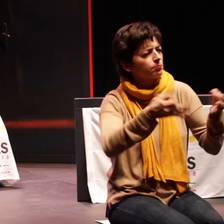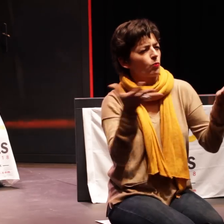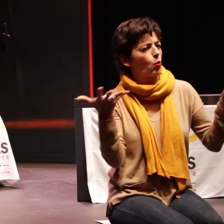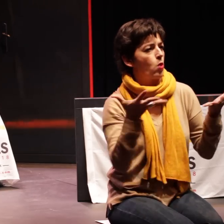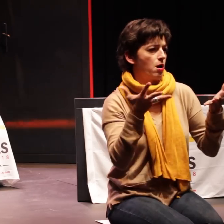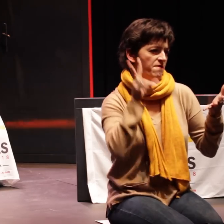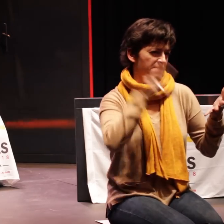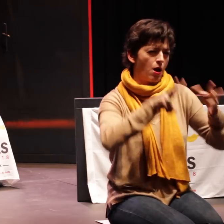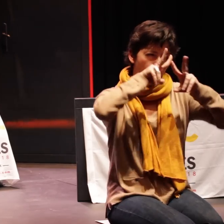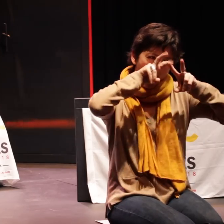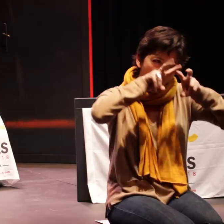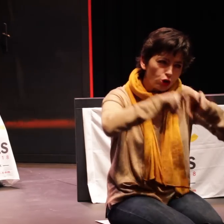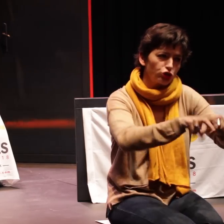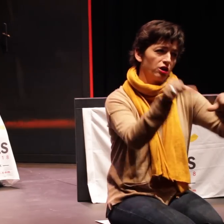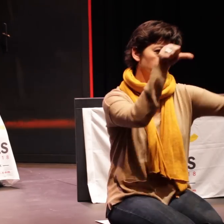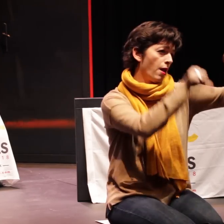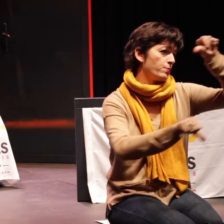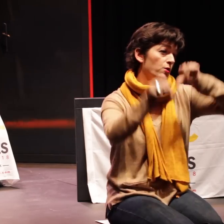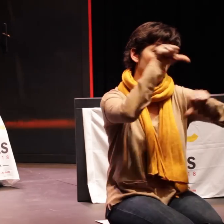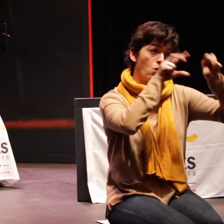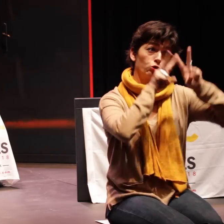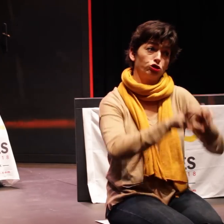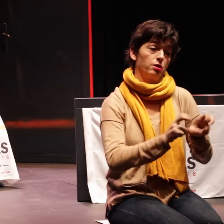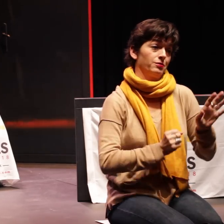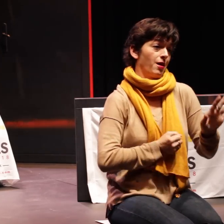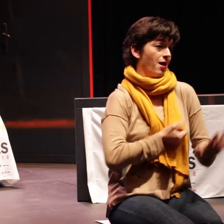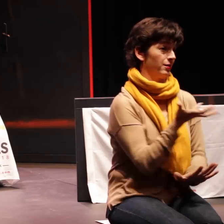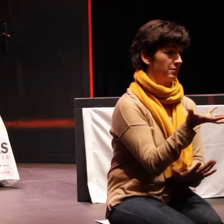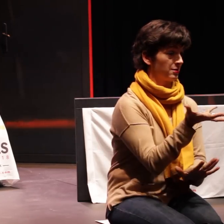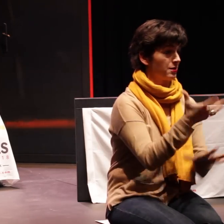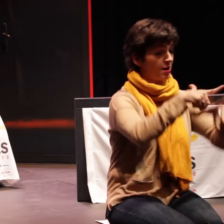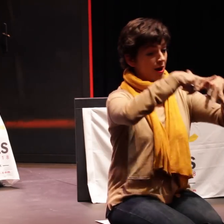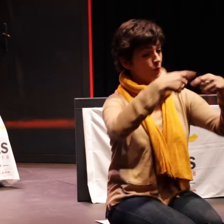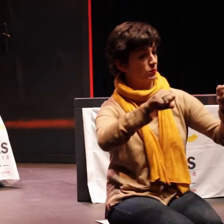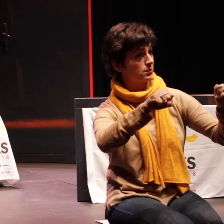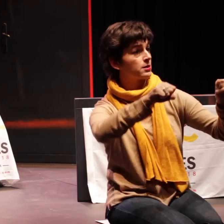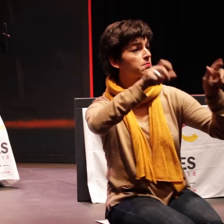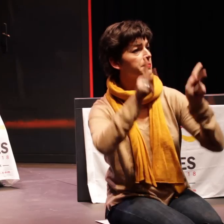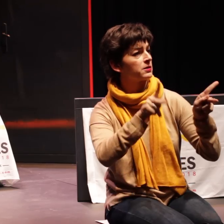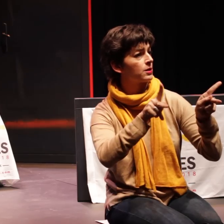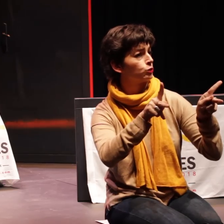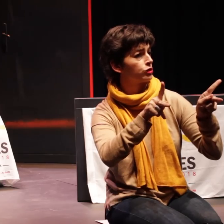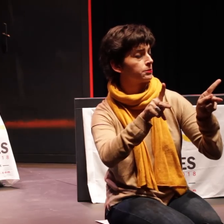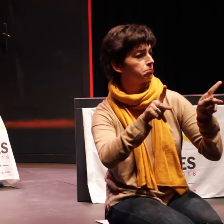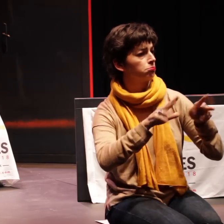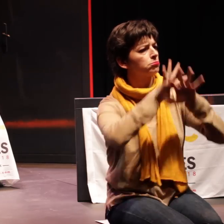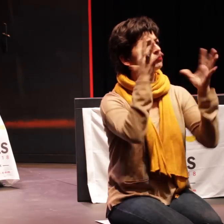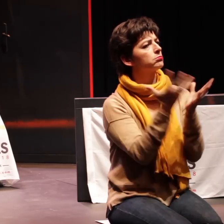Alors plus précisément en fait nous sommes un laboratoire de recherches artistique, linguistique, pédagogique.